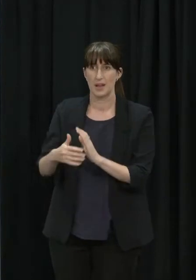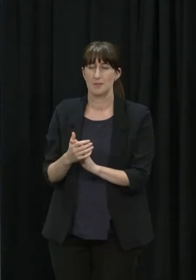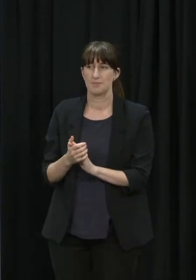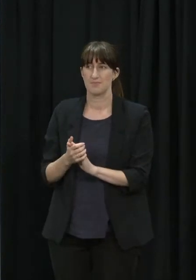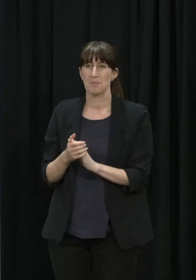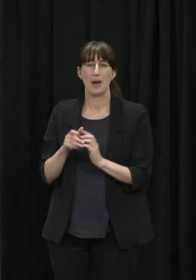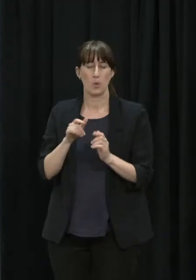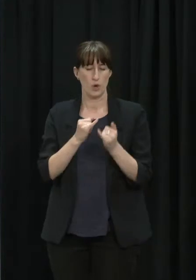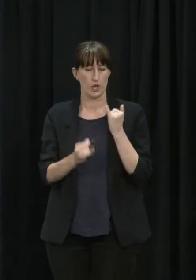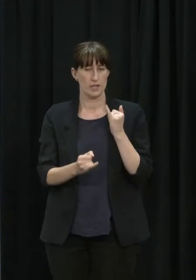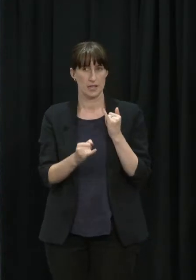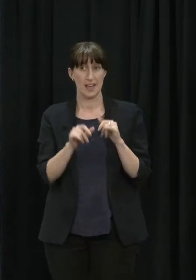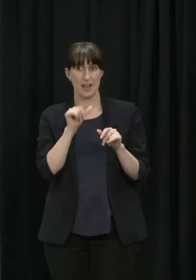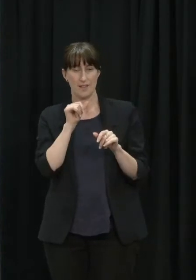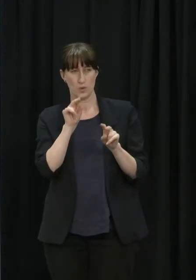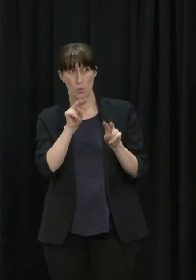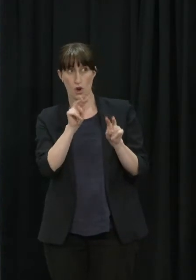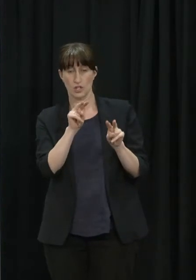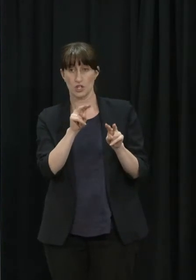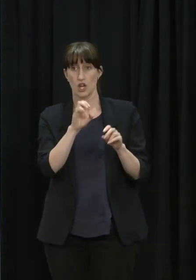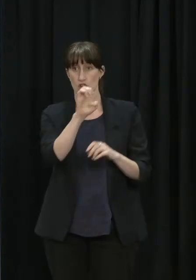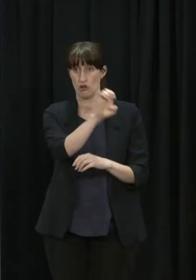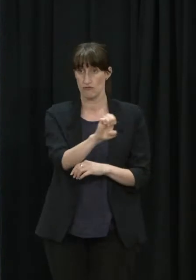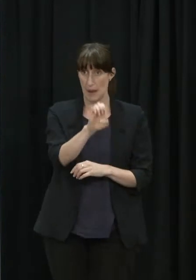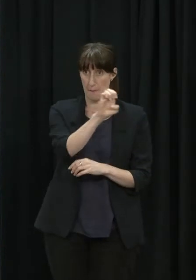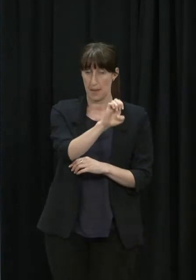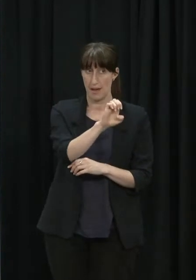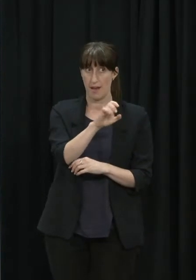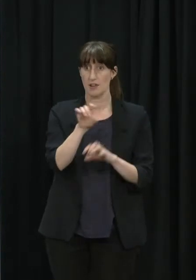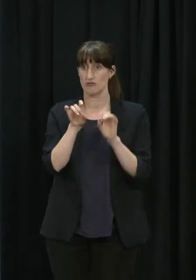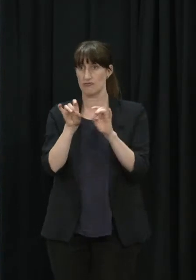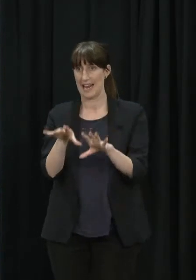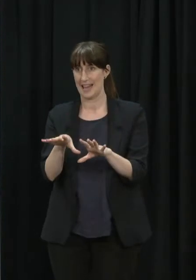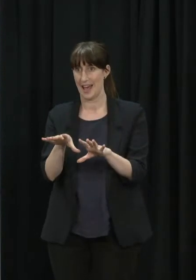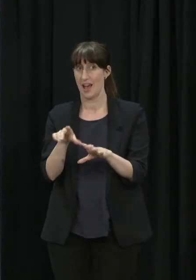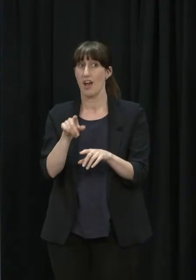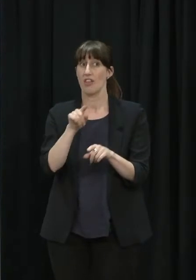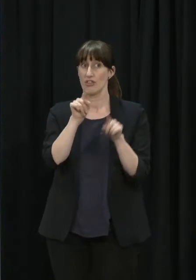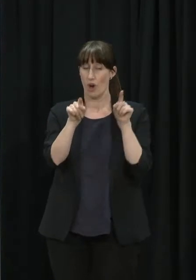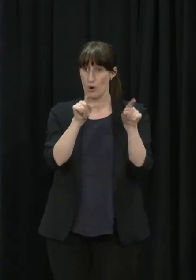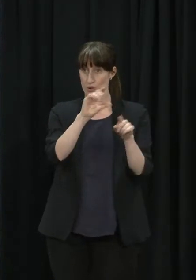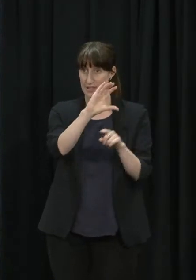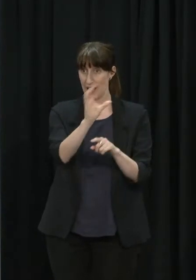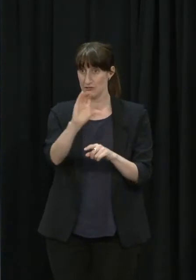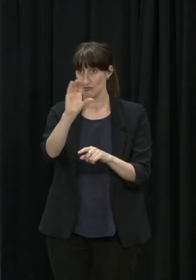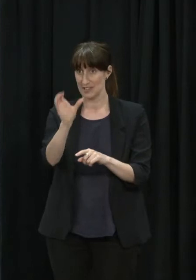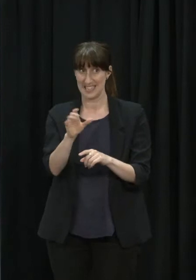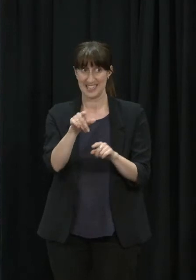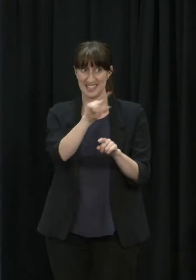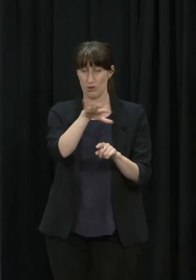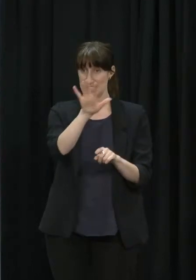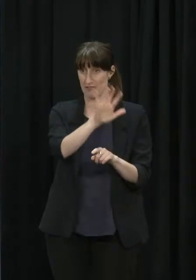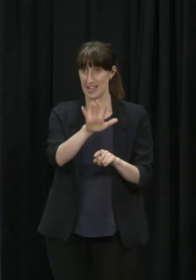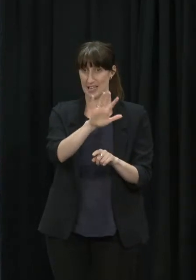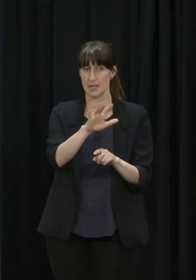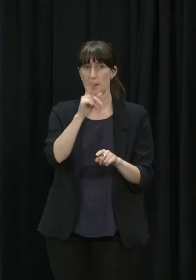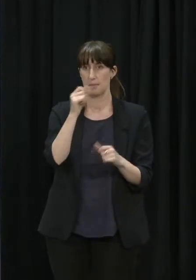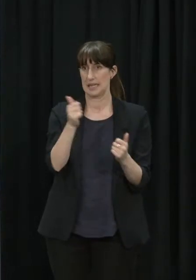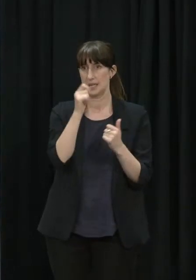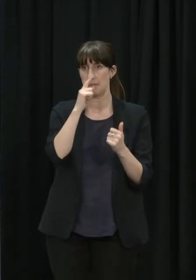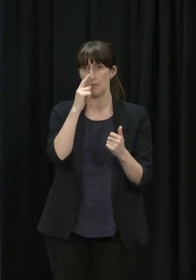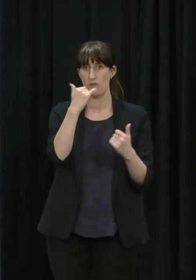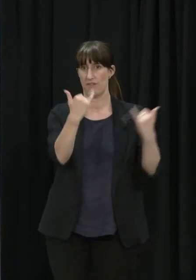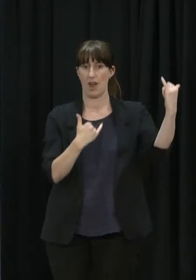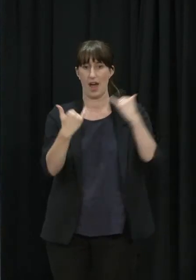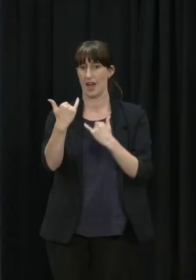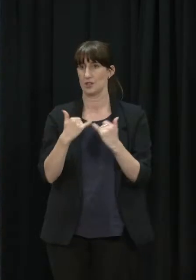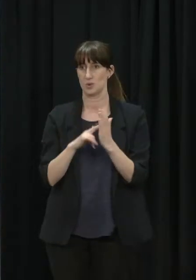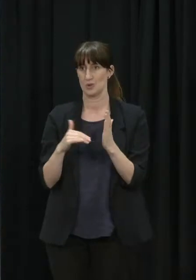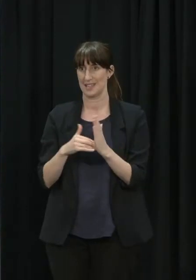roto i a. Te taupori i pangia i